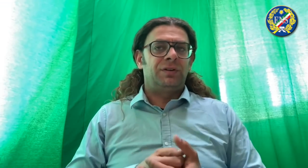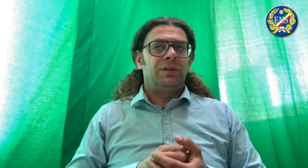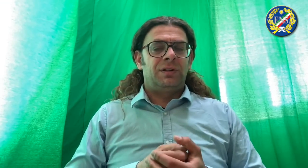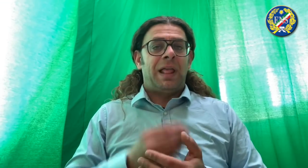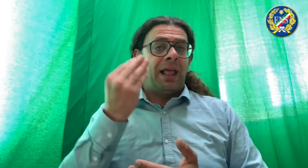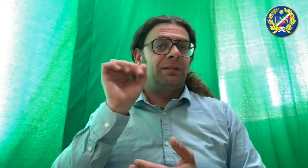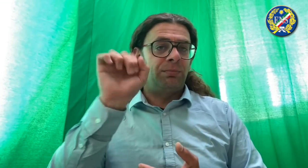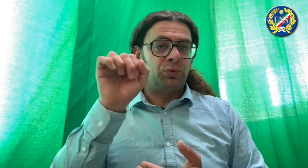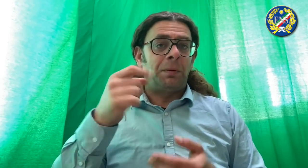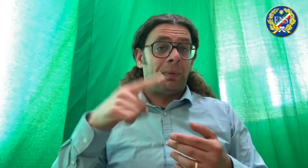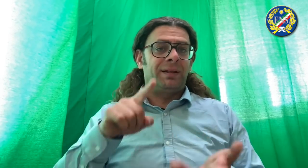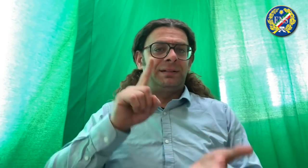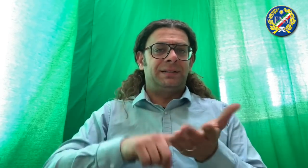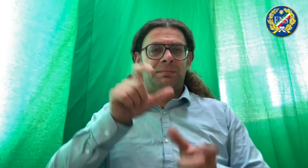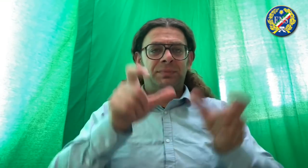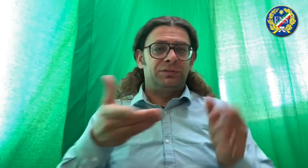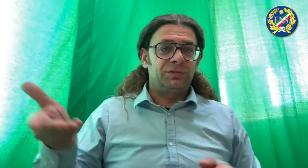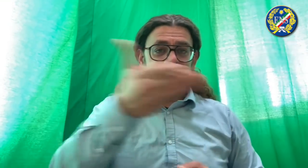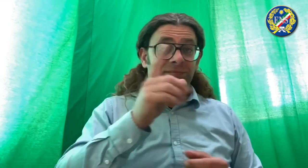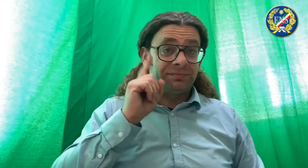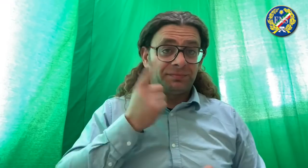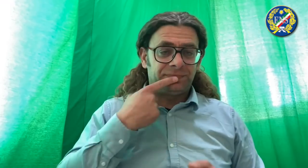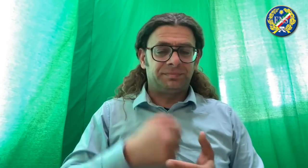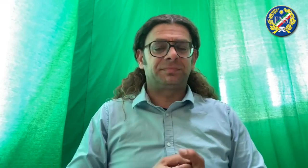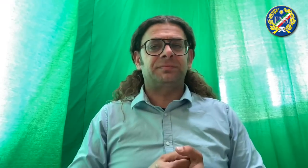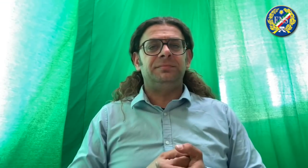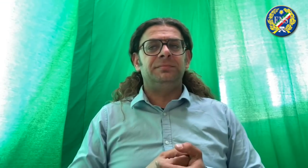L’ENS sta bussando alle porte per vedere riconosciuti i diritti di tutte le persone sorde.